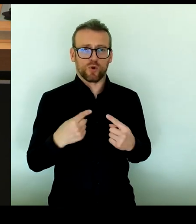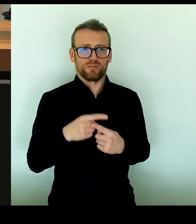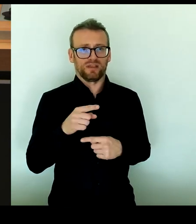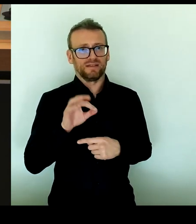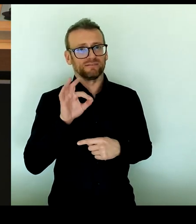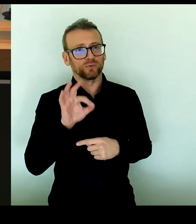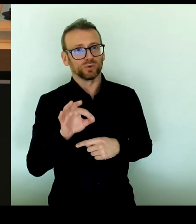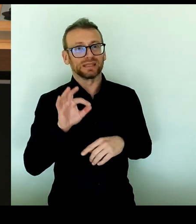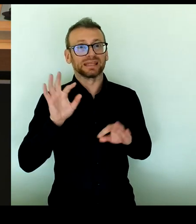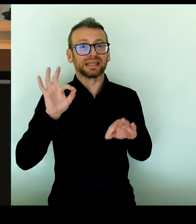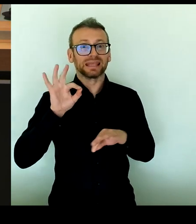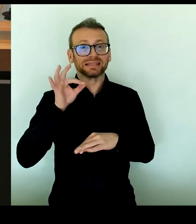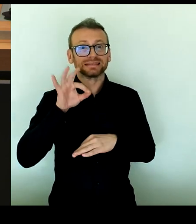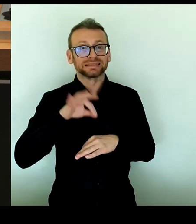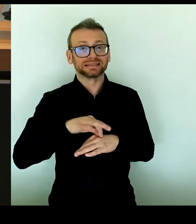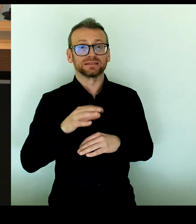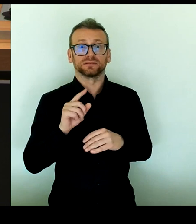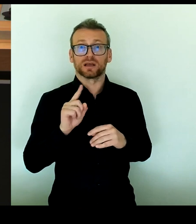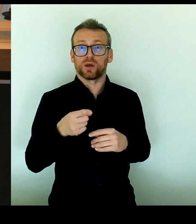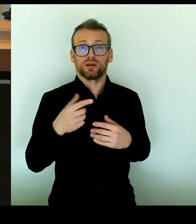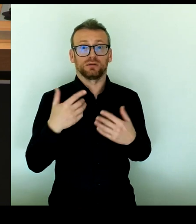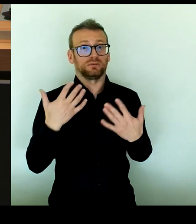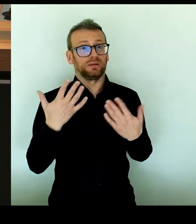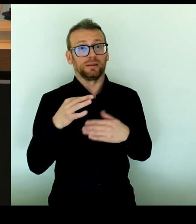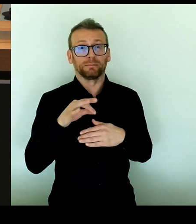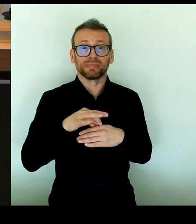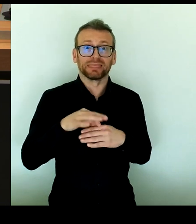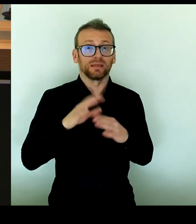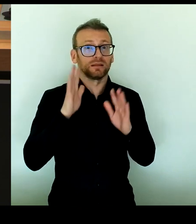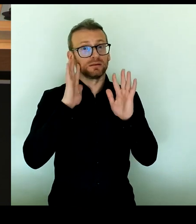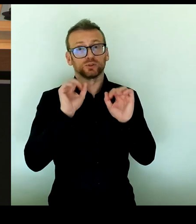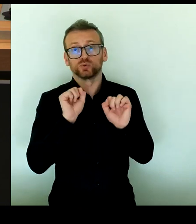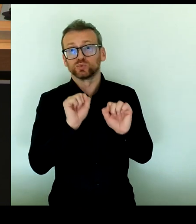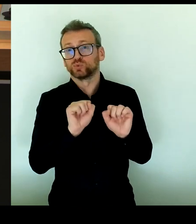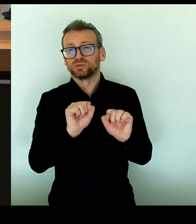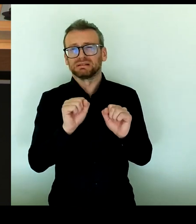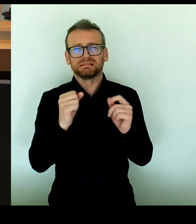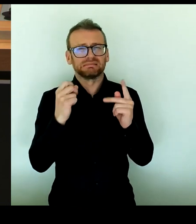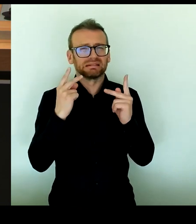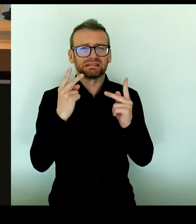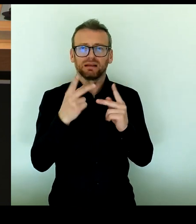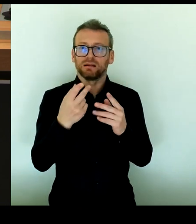besser sein, als die eigene Nahrung wachsen zu sehen und damit Respekt vor der Natur zu entwickeln?